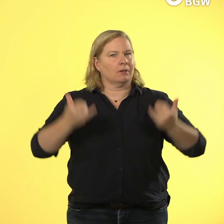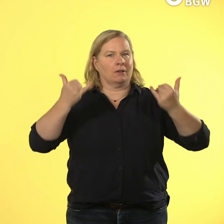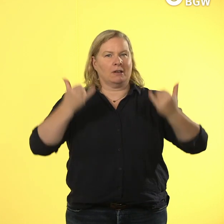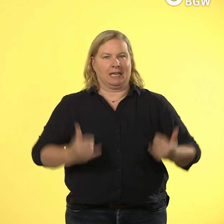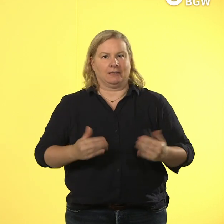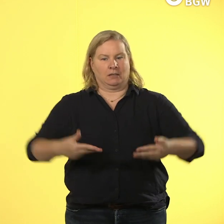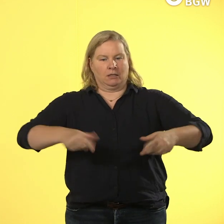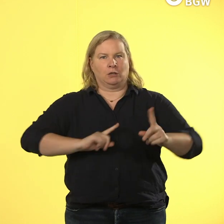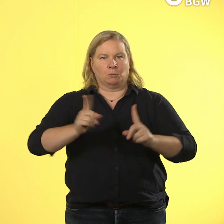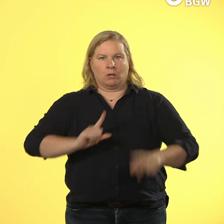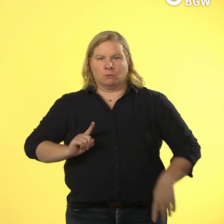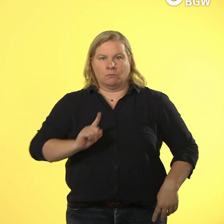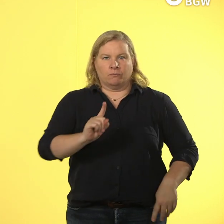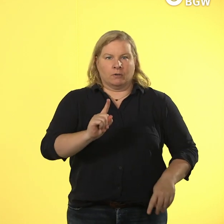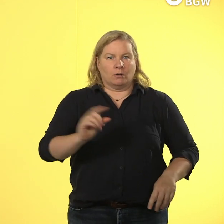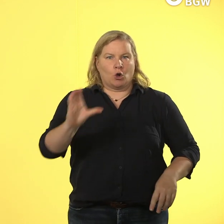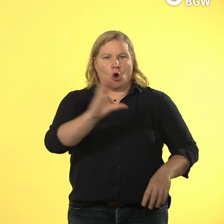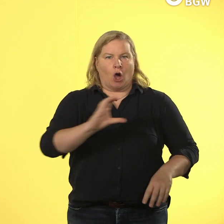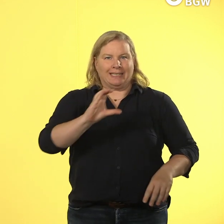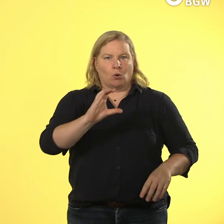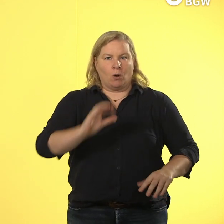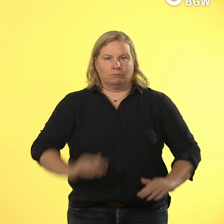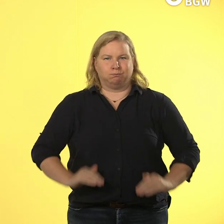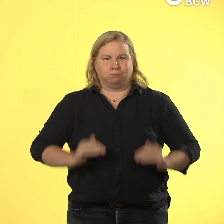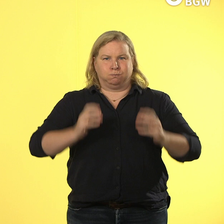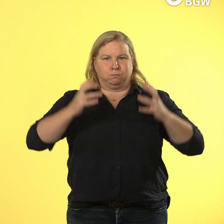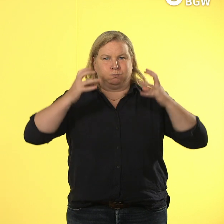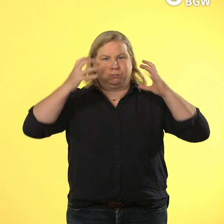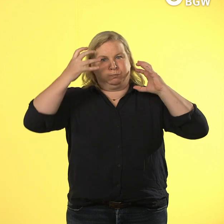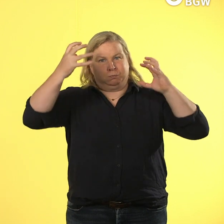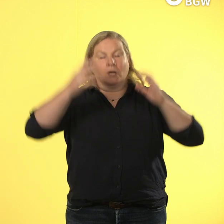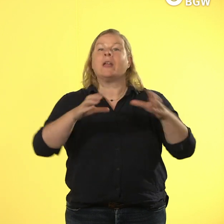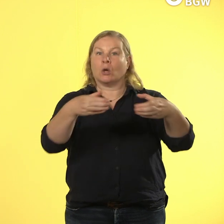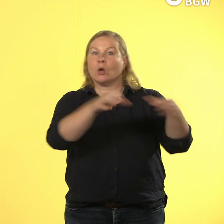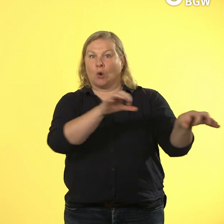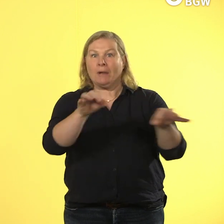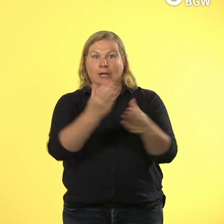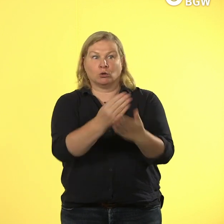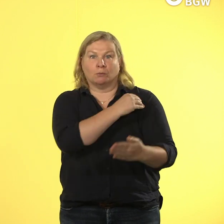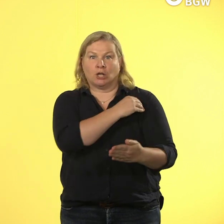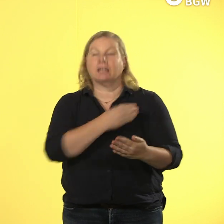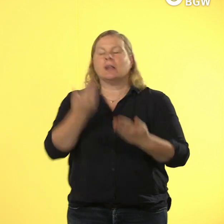Meine Gruppenleitung hat mir ja gesagt: "Volker, bitte, in dem Ton wollen wir hier nicht umgehen. Wir müssen ruhig mit Frau Meier umgehen, sonst wird das nix."